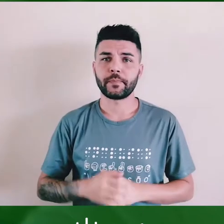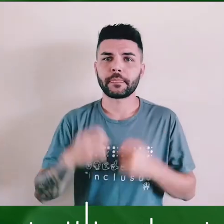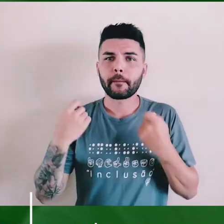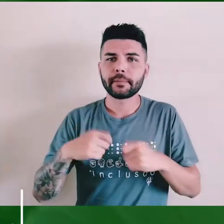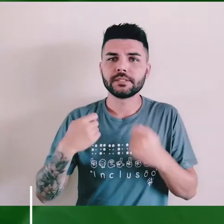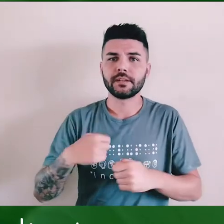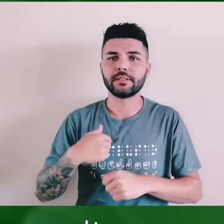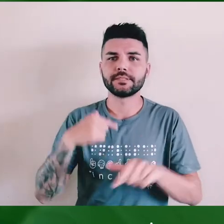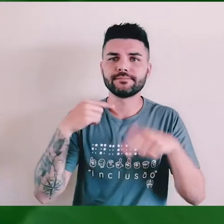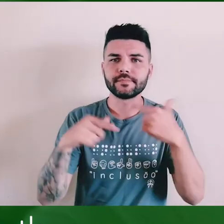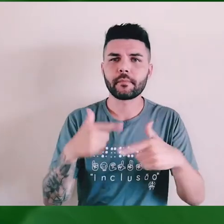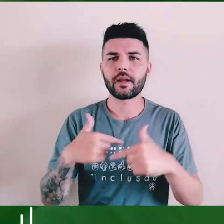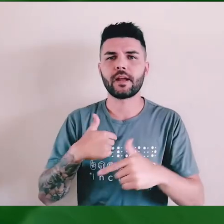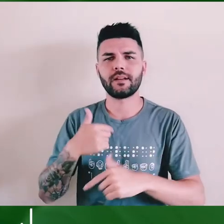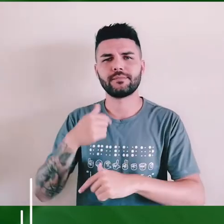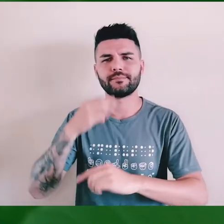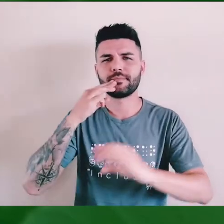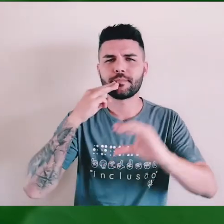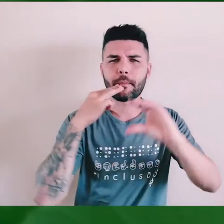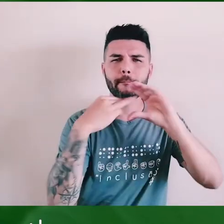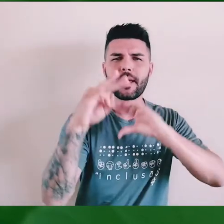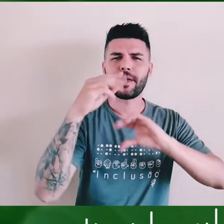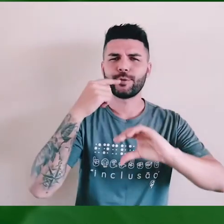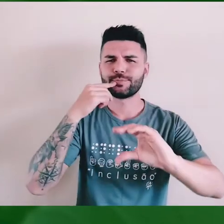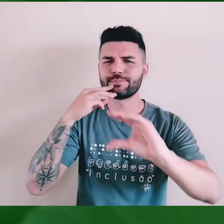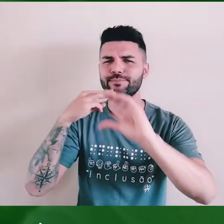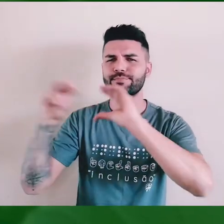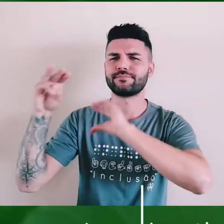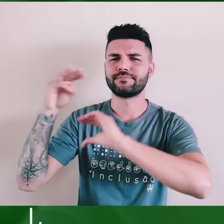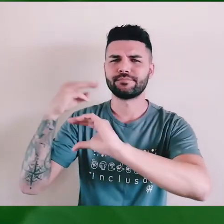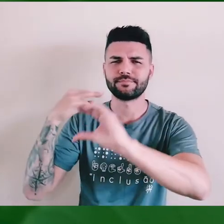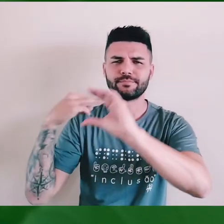trabalhar", e eu mandava e-mail para todo mundo e ninguém tinha vaga, ninguém tinha